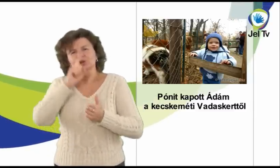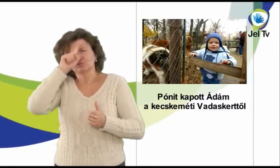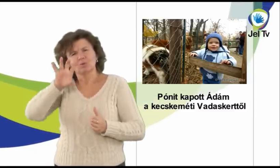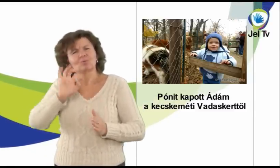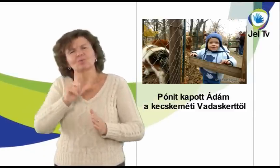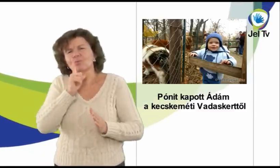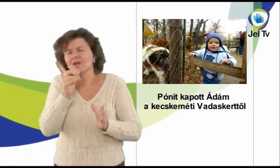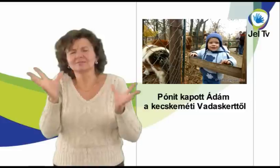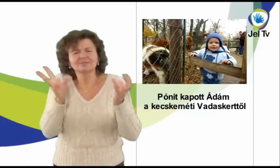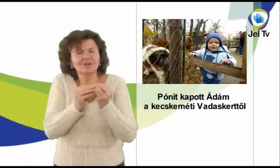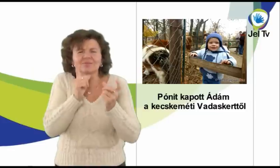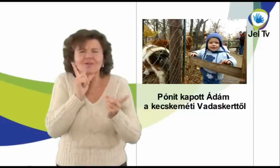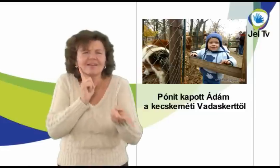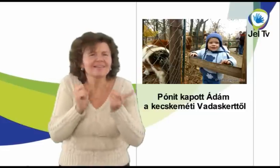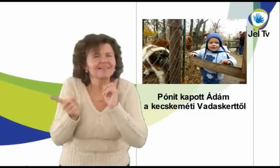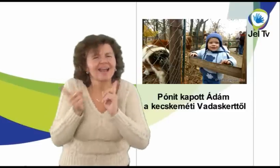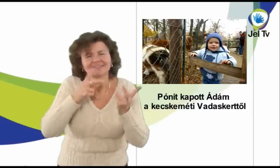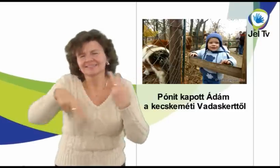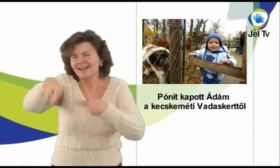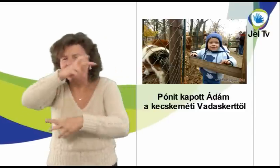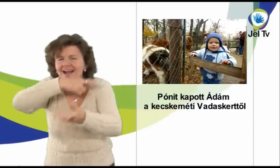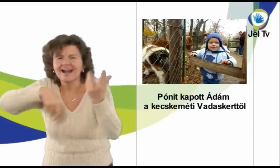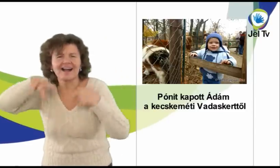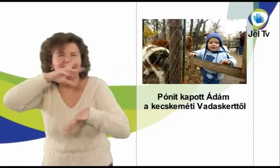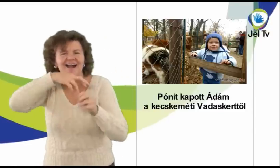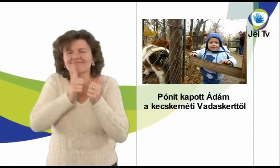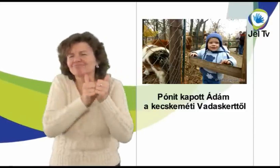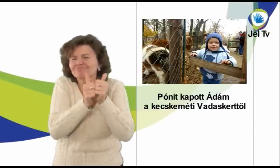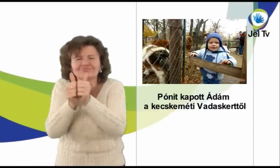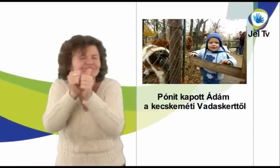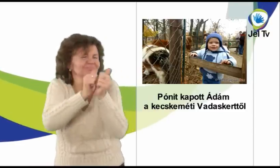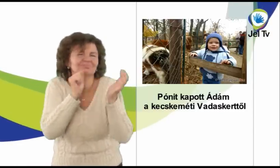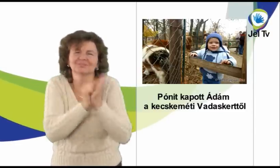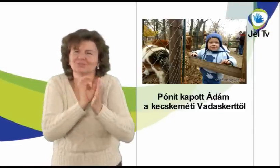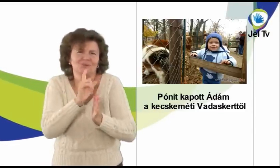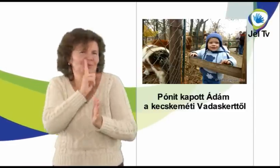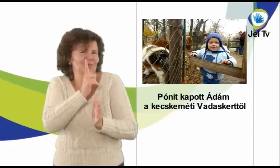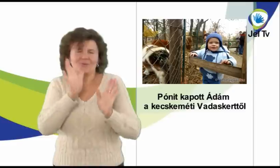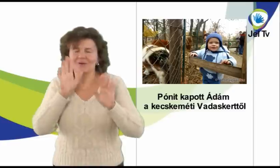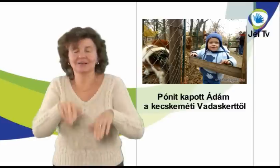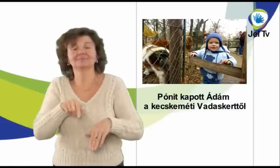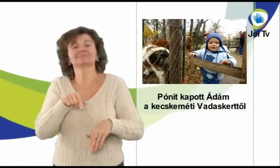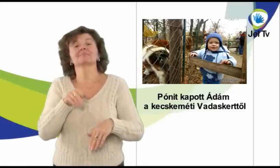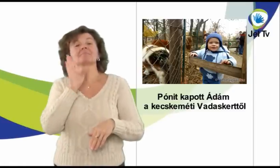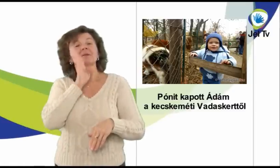De biztosan így is nagyon jó lesz, hiszen a gyerekek rengeteget tudnak majd játszani és szaladgálni vele.